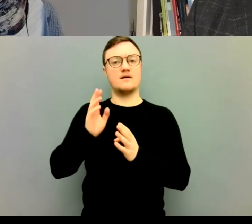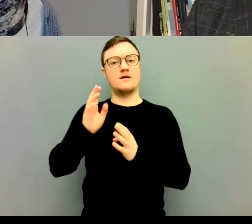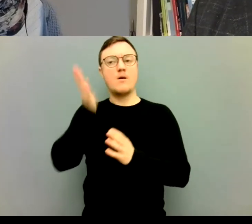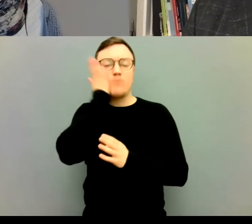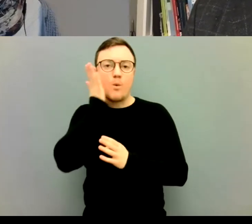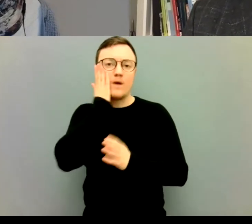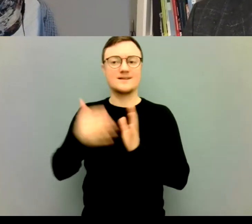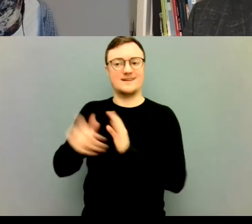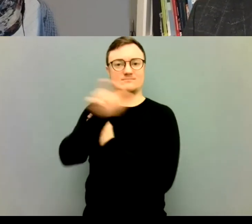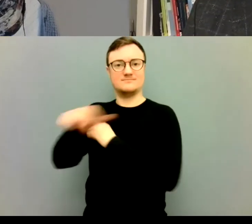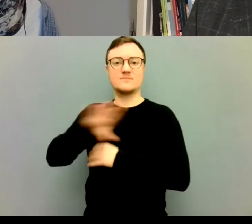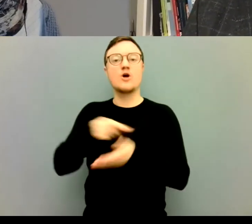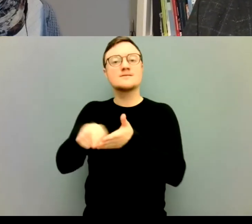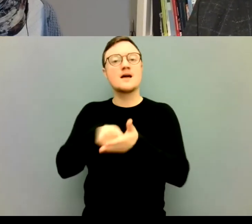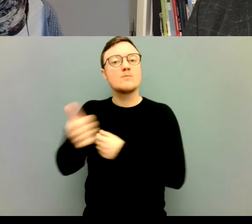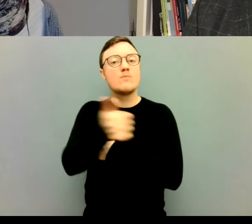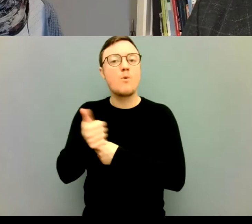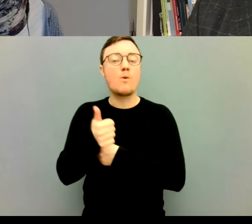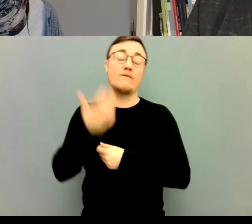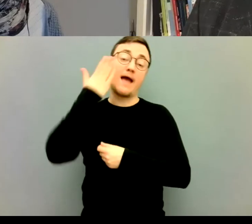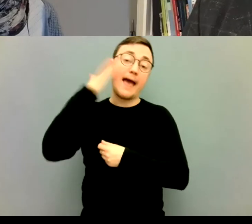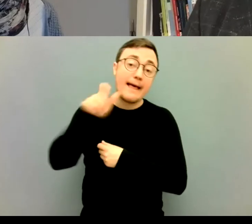med särskilda behov, oavsett om det är äldre-